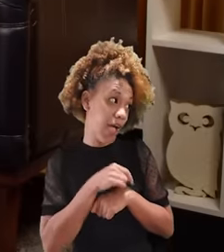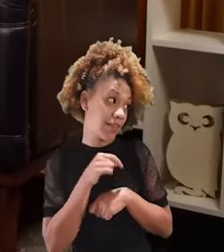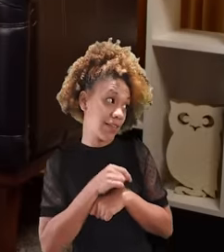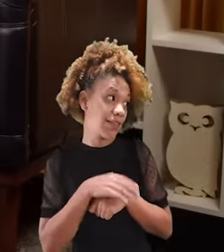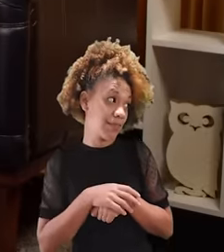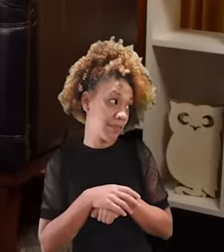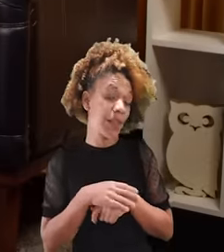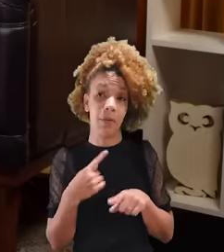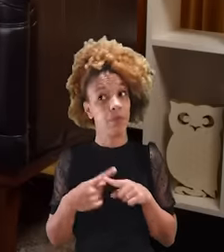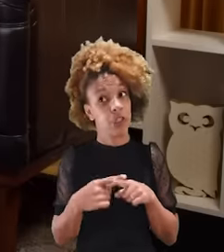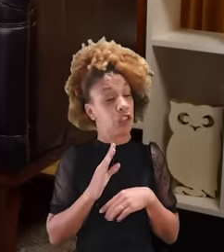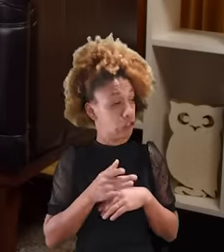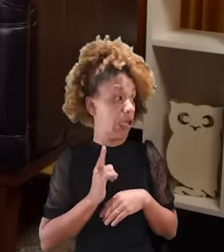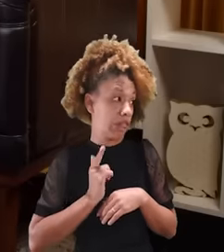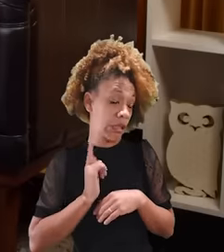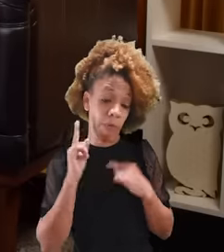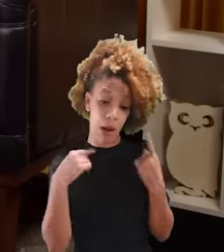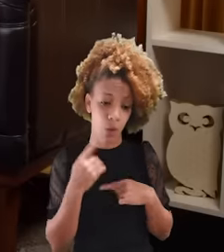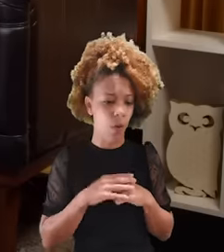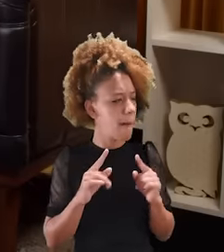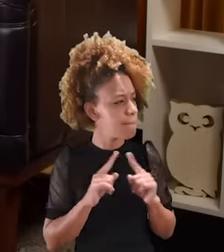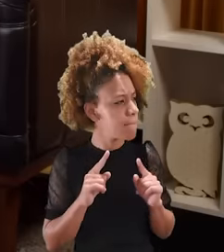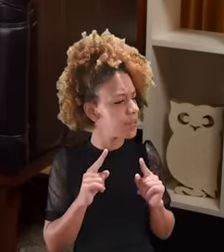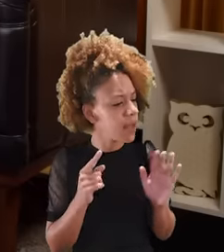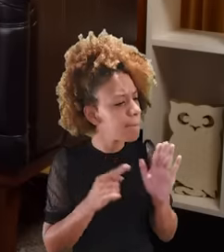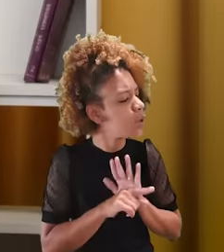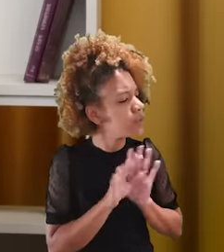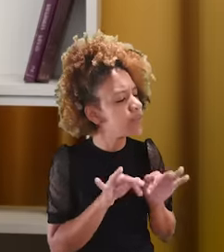is porque vai tá por aqui já tá vai ser maluco a pergunta que eu ia te fazer é cara essa pergunta